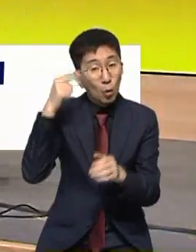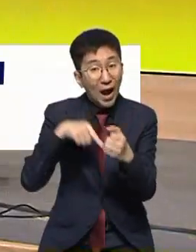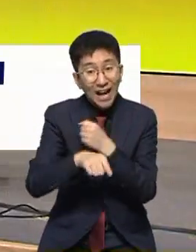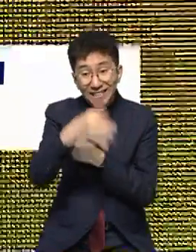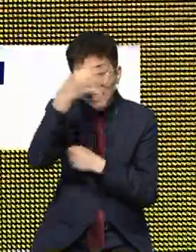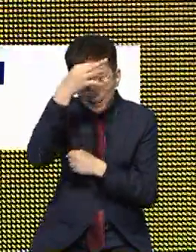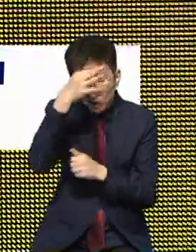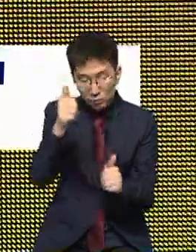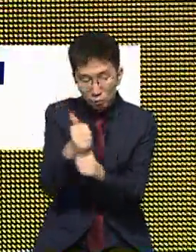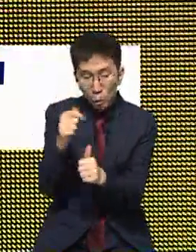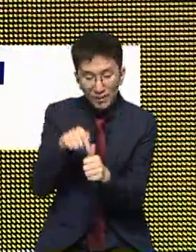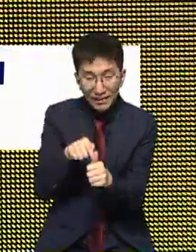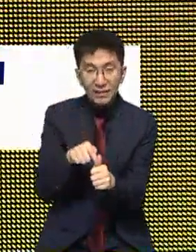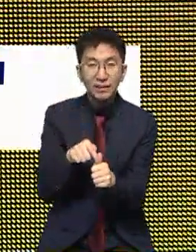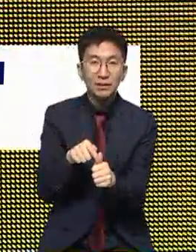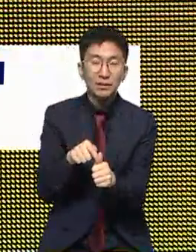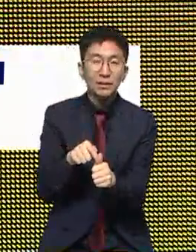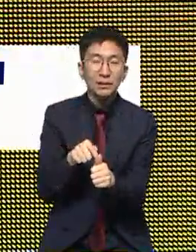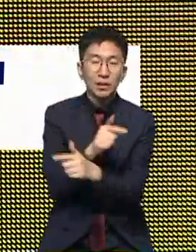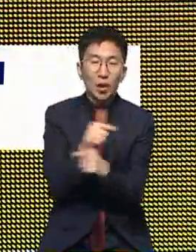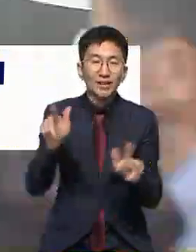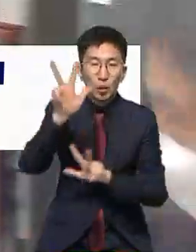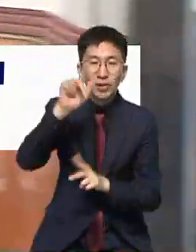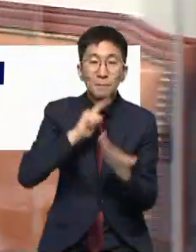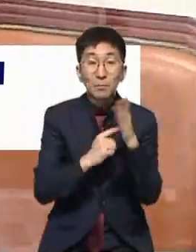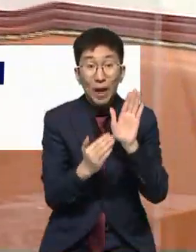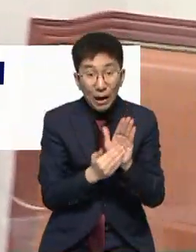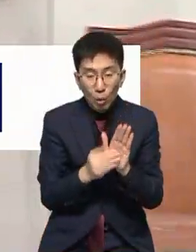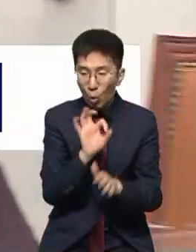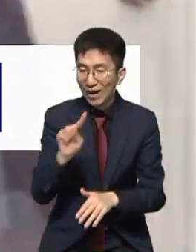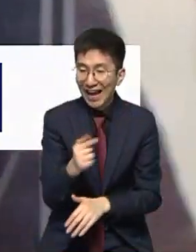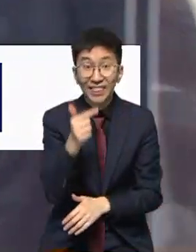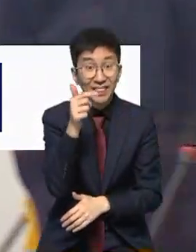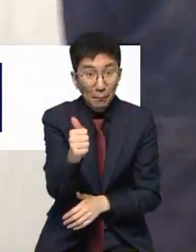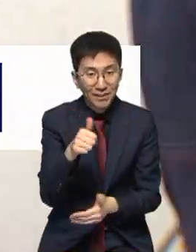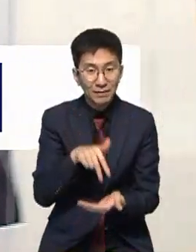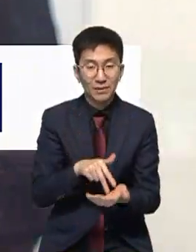이룩하겠다며 과학기술부총리제 도입 등을 담은 과학기술도입제를 발표했고 안철수